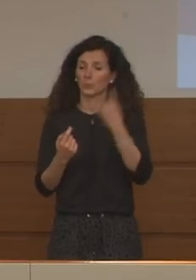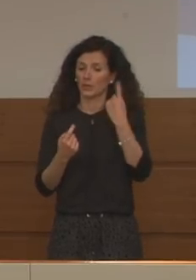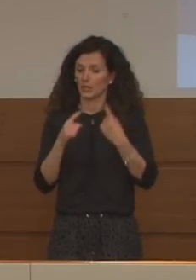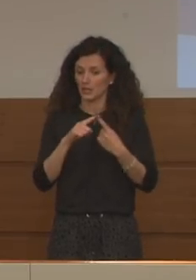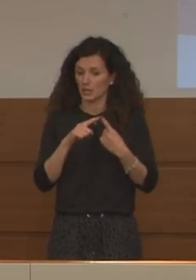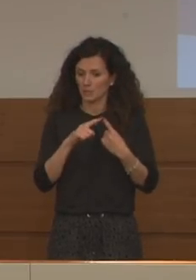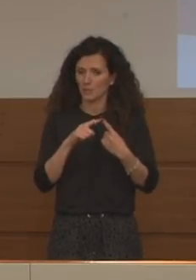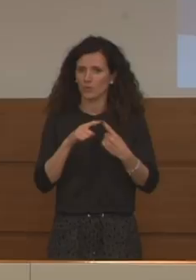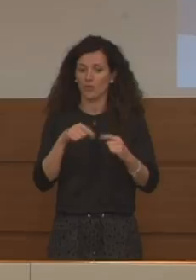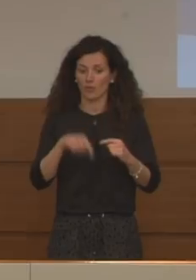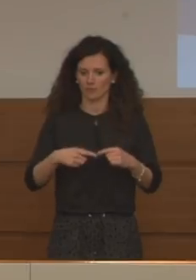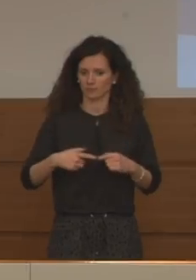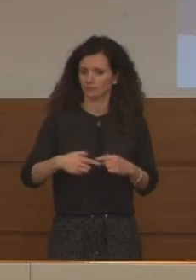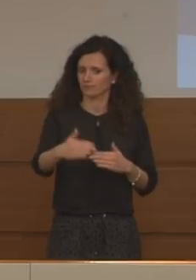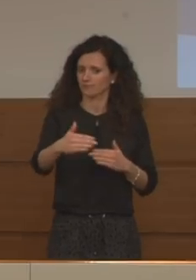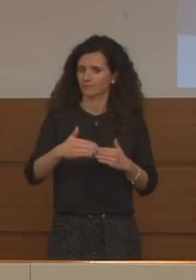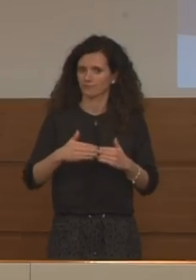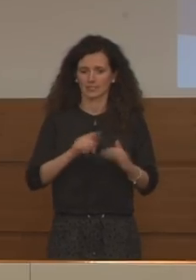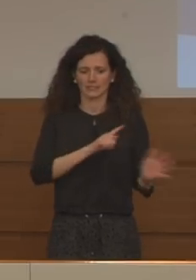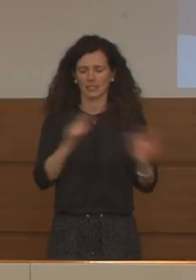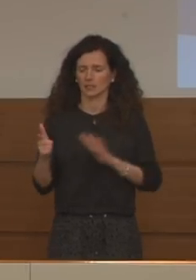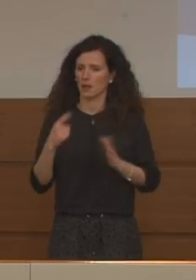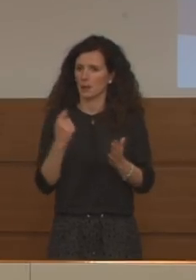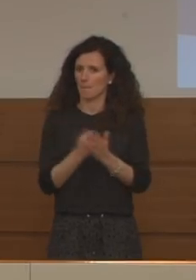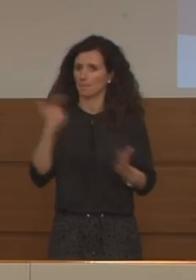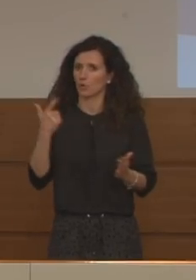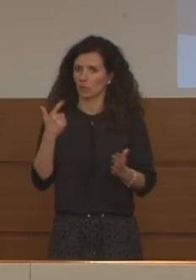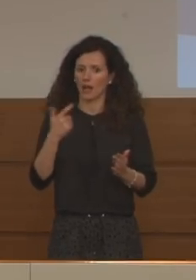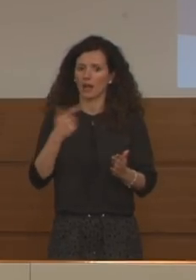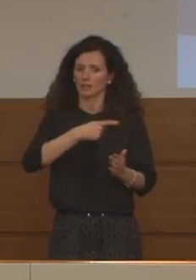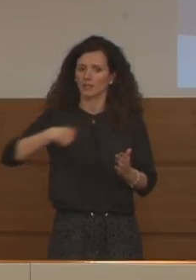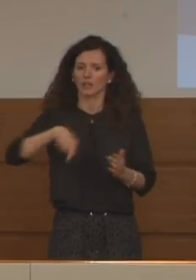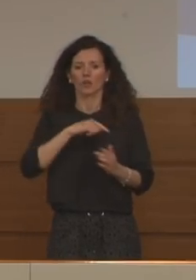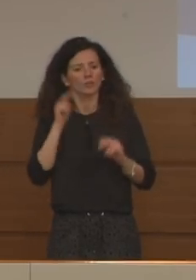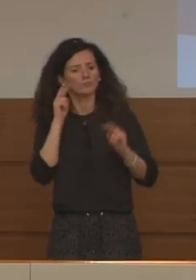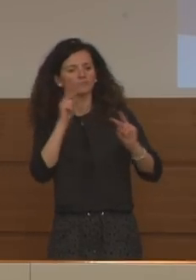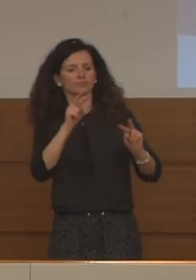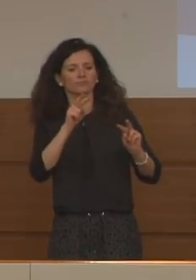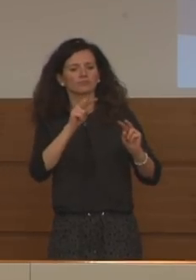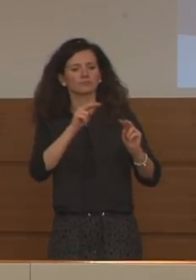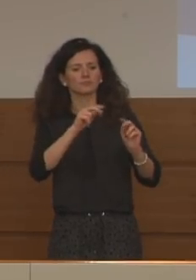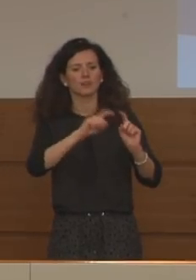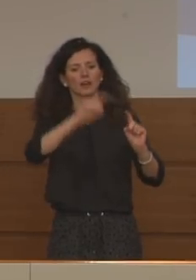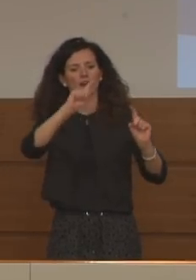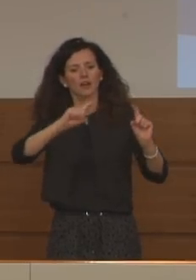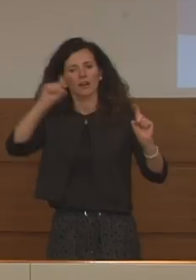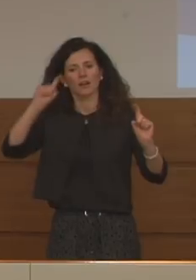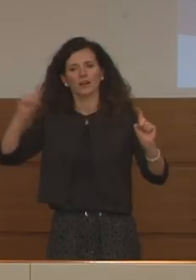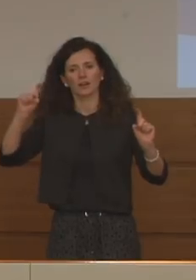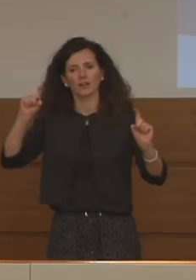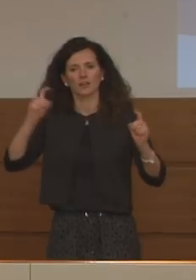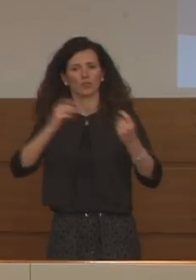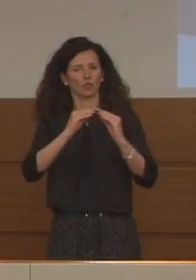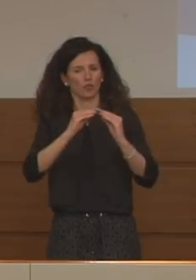molto importante per noi, per valutare un pò l'andamento delle nostre curve e